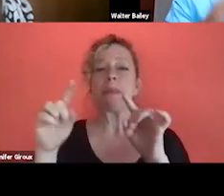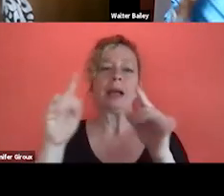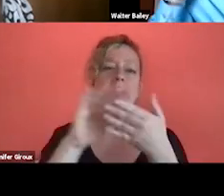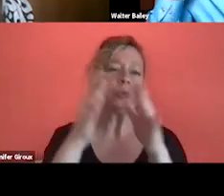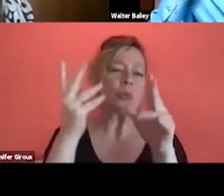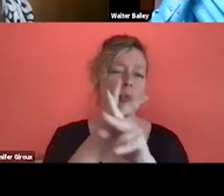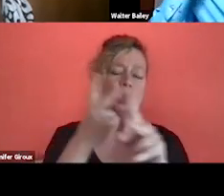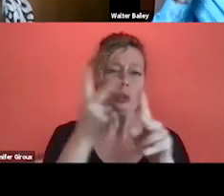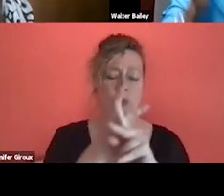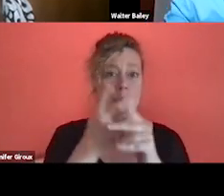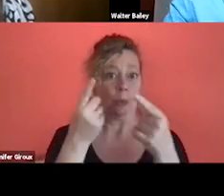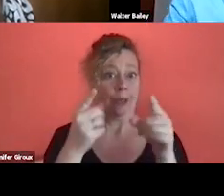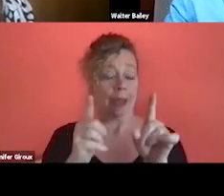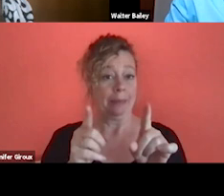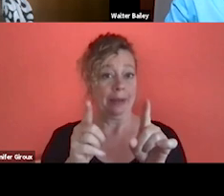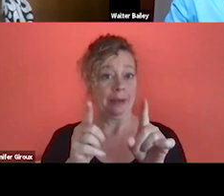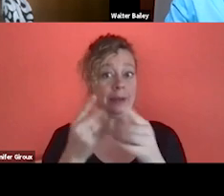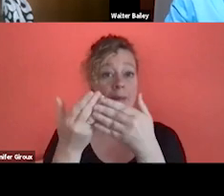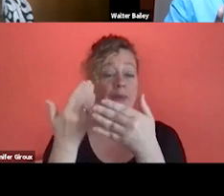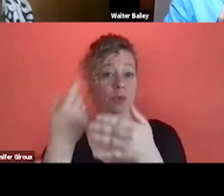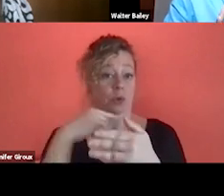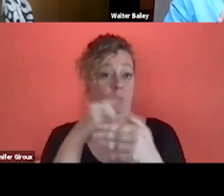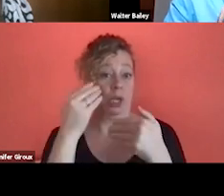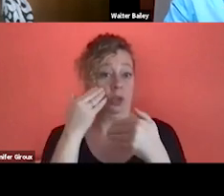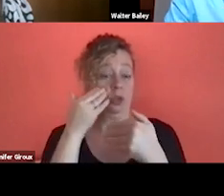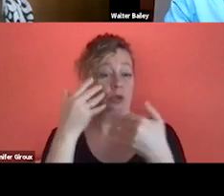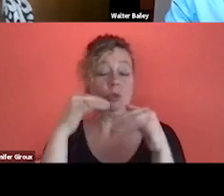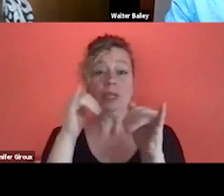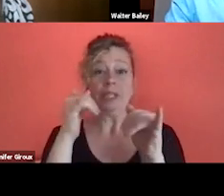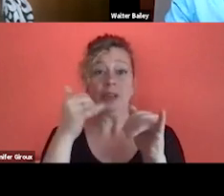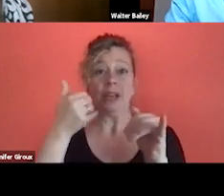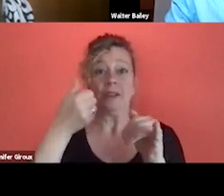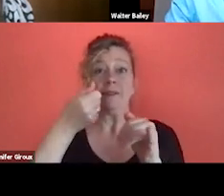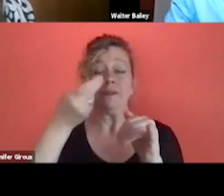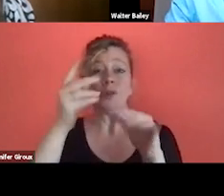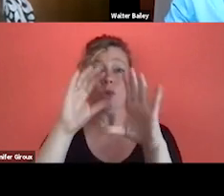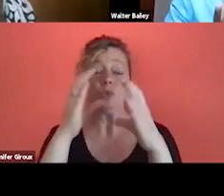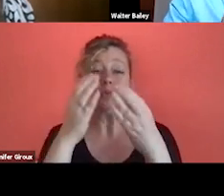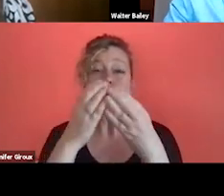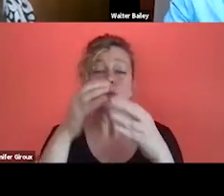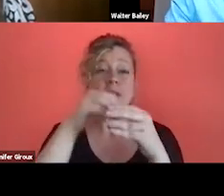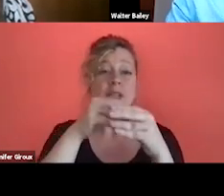y lo que sucedió fue, es antes de que nos diéramos cuenta, todavía teníamos algunos grupos en las primeras dos semanas.